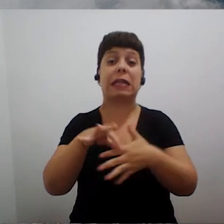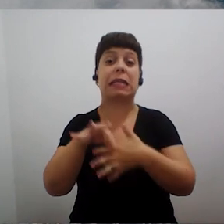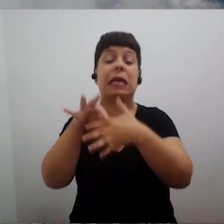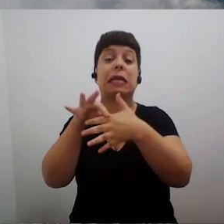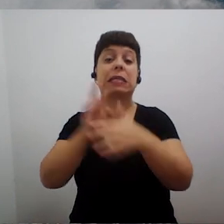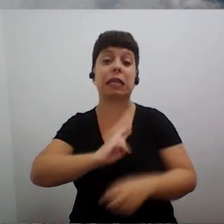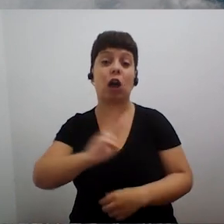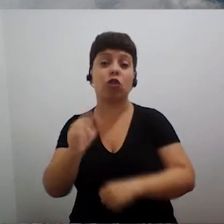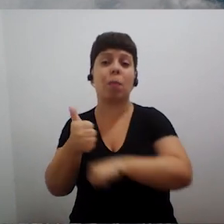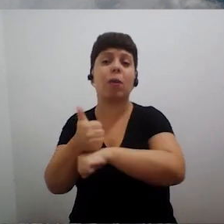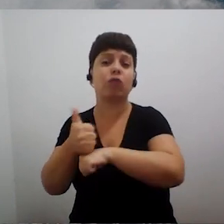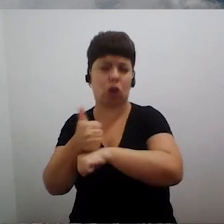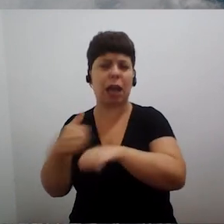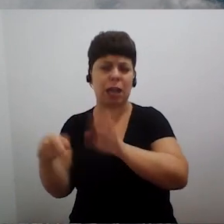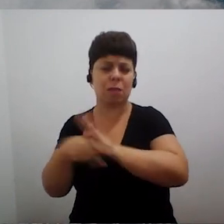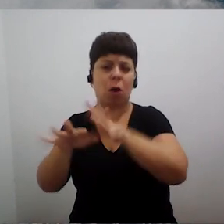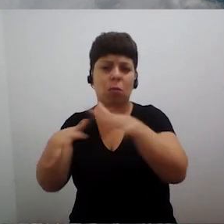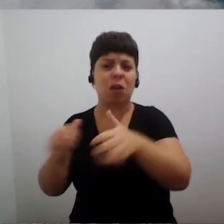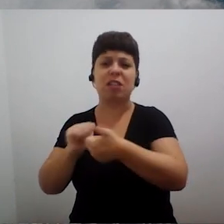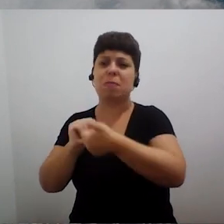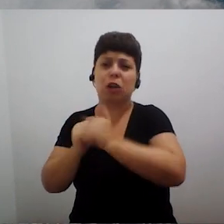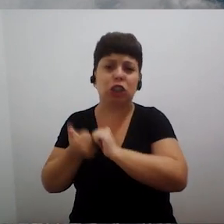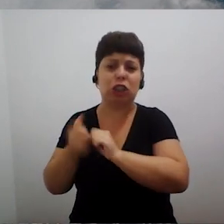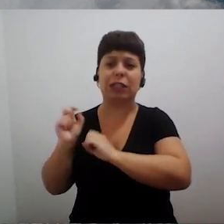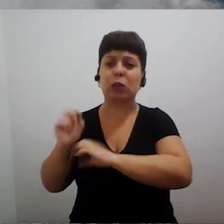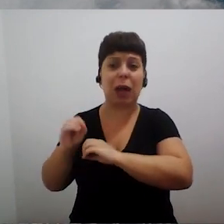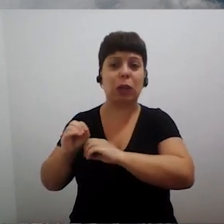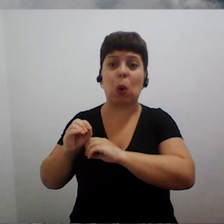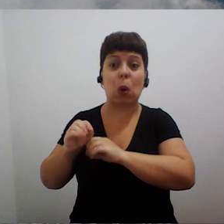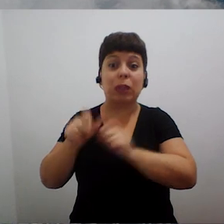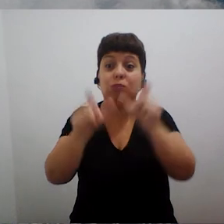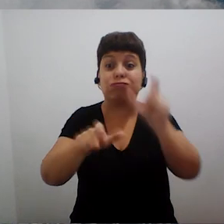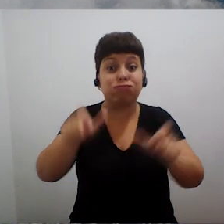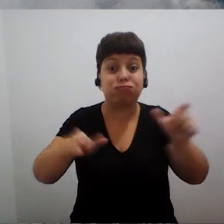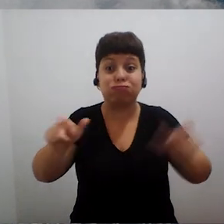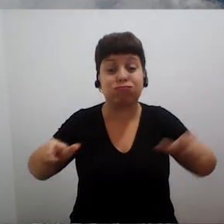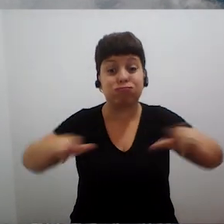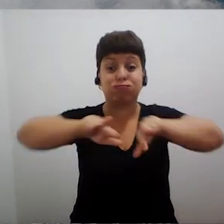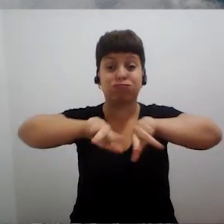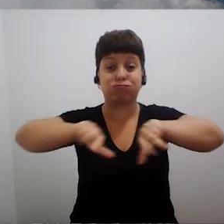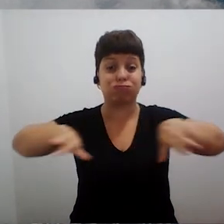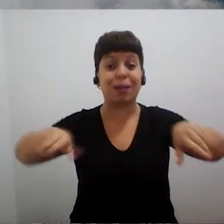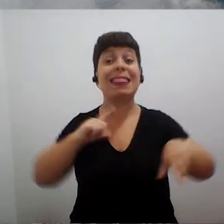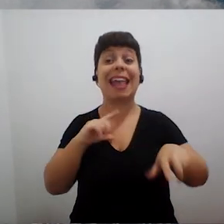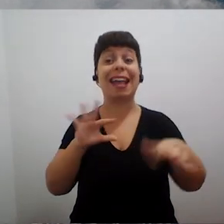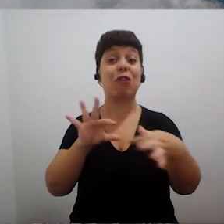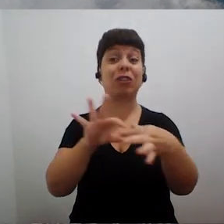à ciências do mar, esportistas, educadores entre outras pessoas com diferentes conexões com o oceano.